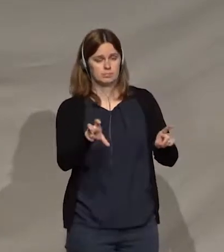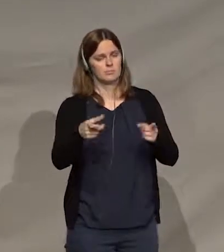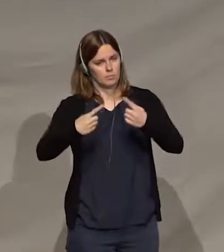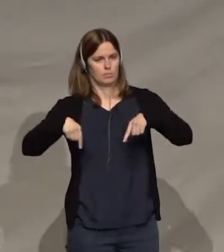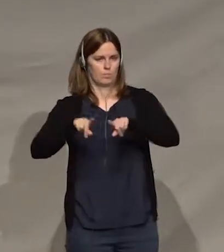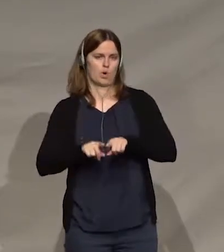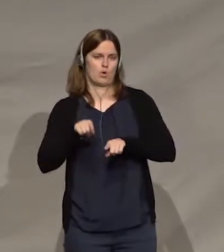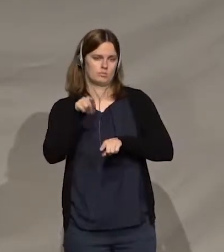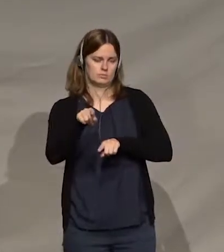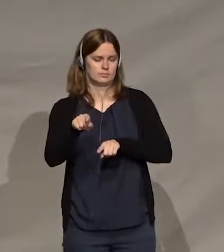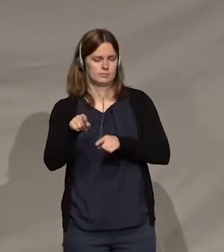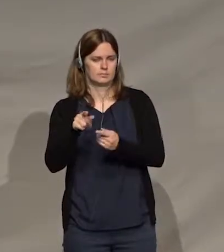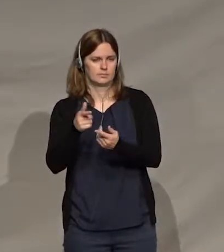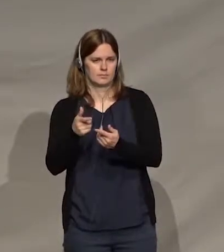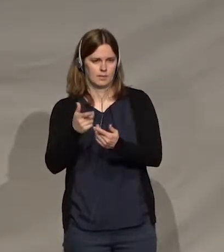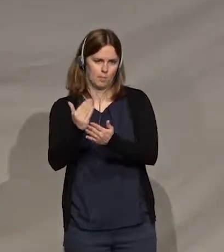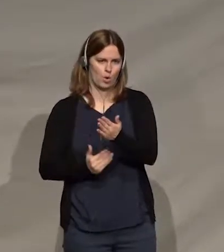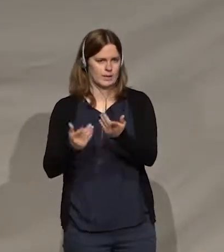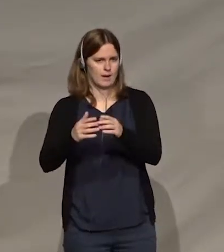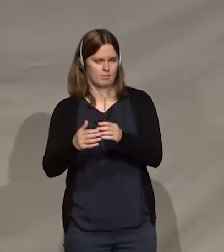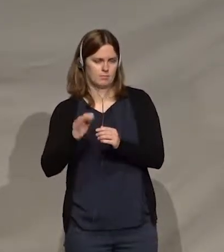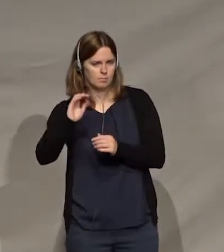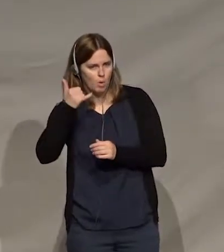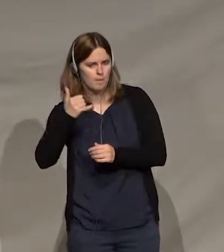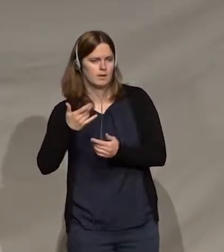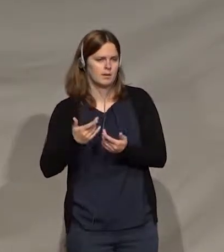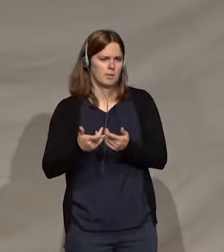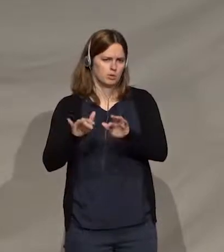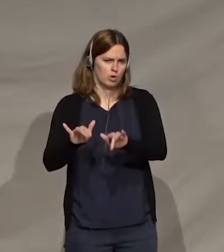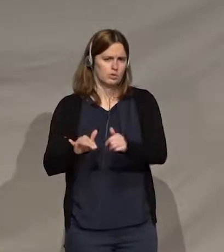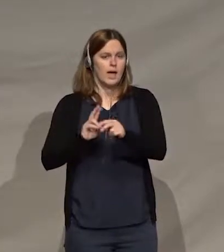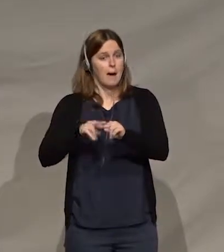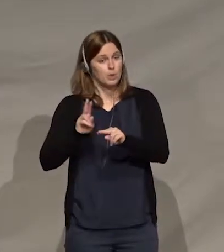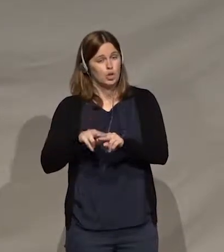A zvláště pak prezentace obsahující handouty. I k tomu máme spoustu konverzních možností.